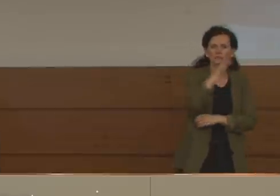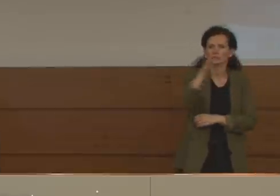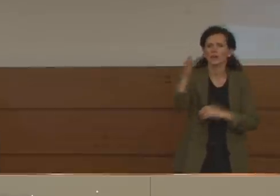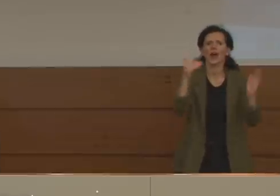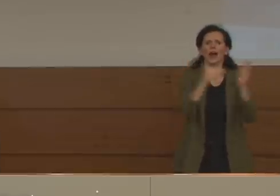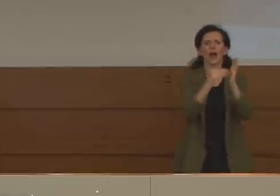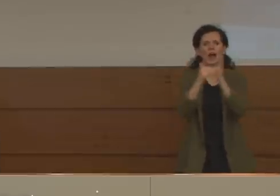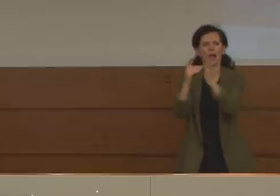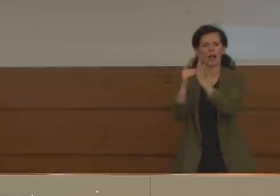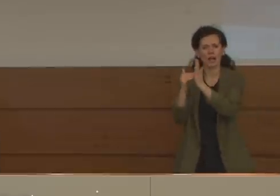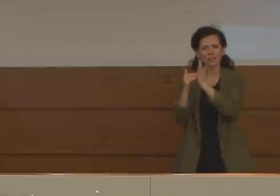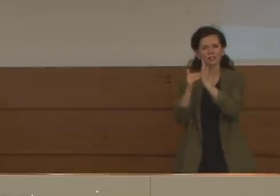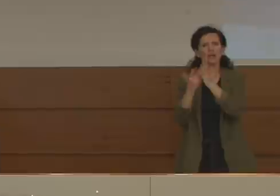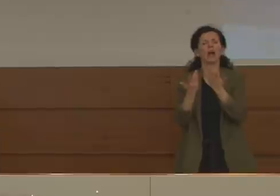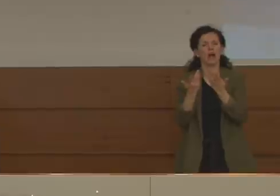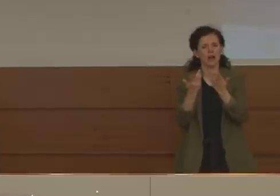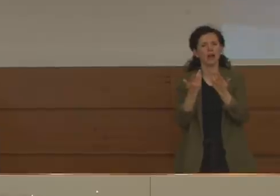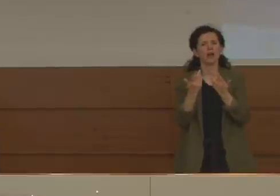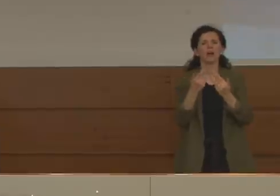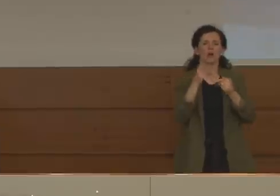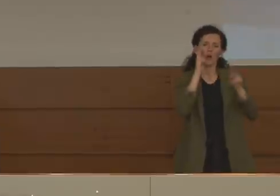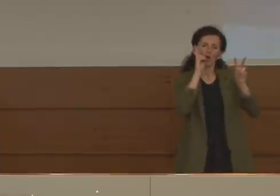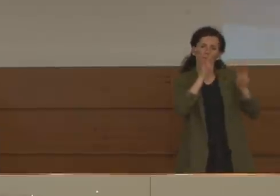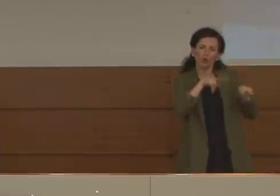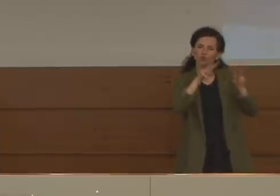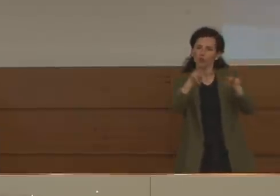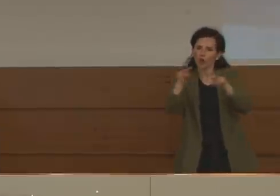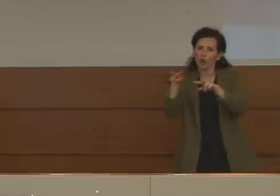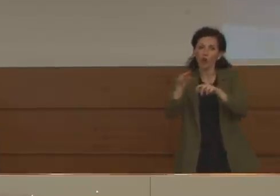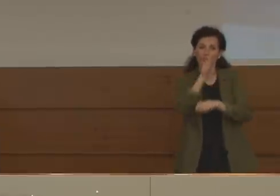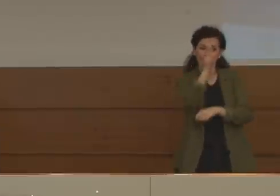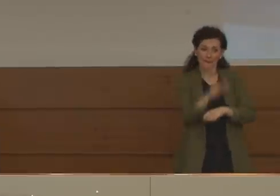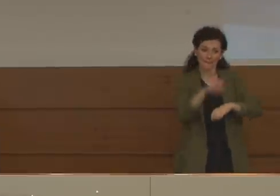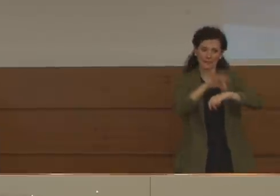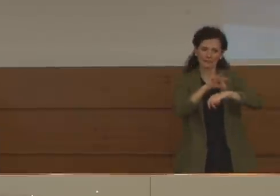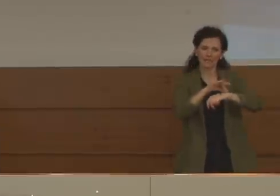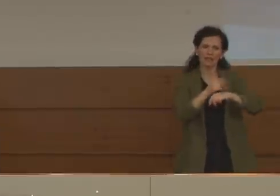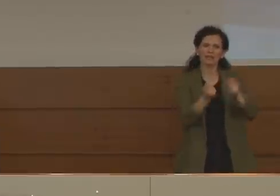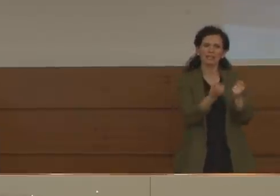controllo maggiore di quelli che sono pazienti con sintomi non gravissimi per